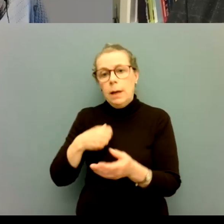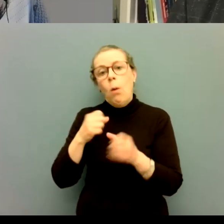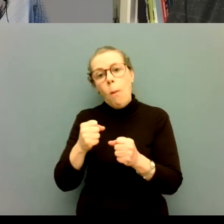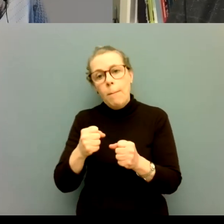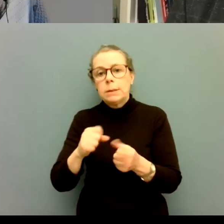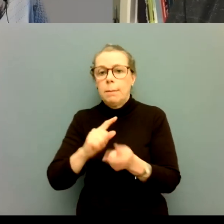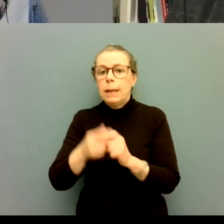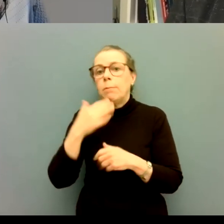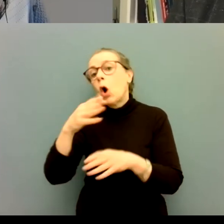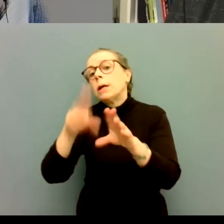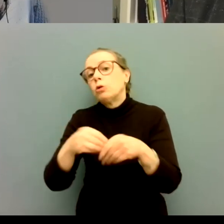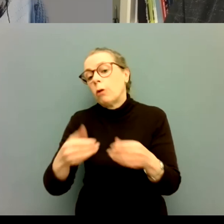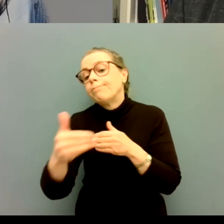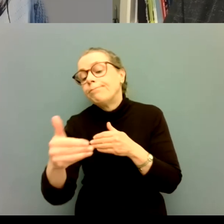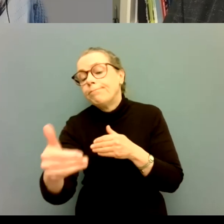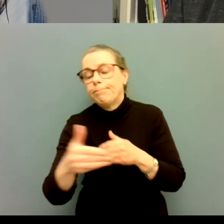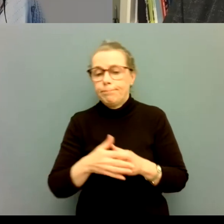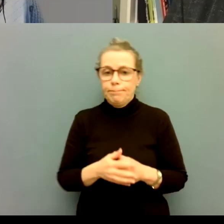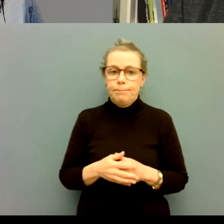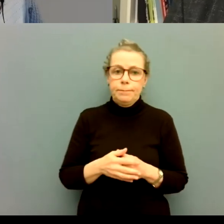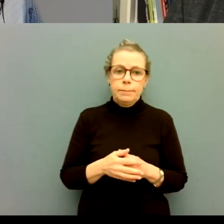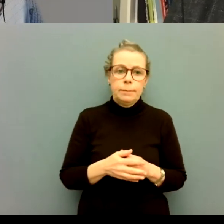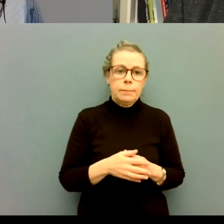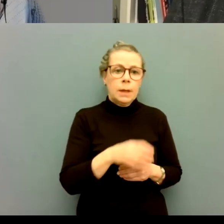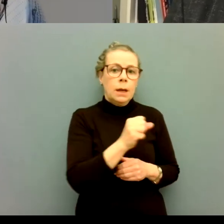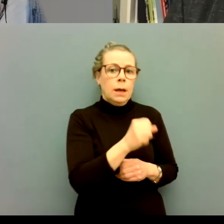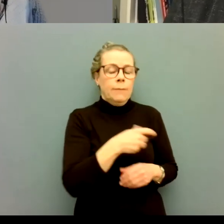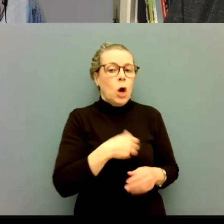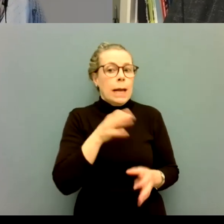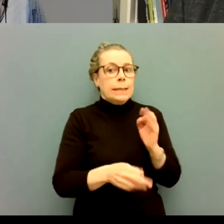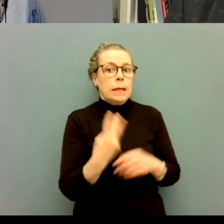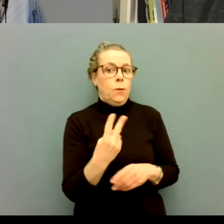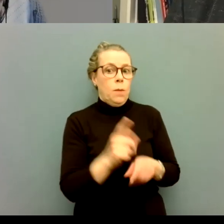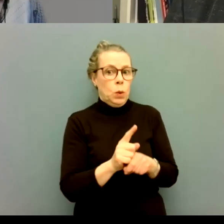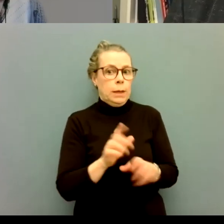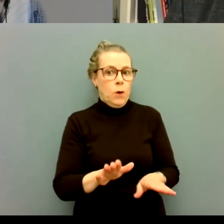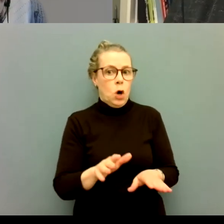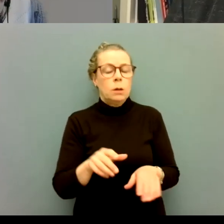Det är ett bra beslut, hoppas det kommer något vettigt från det. Vi har två minuter kvar.